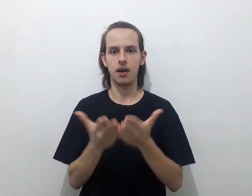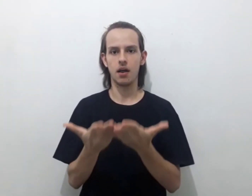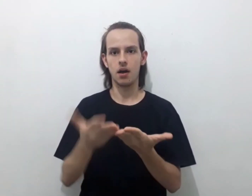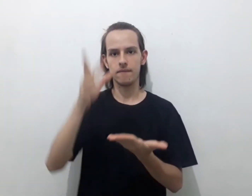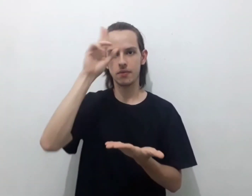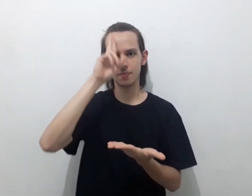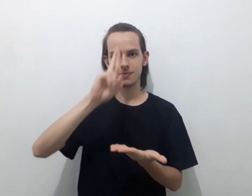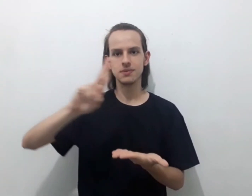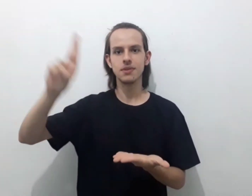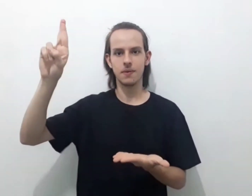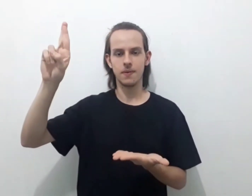Palavra do Senhor.